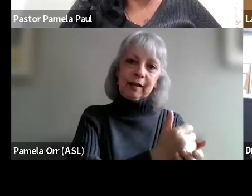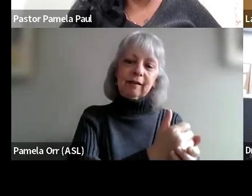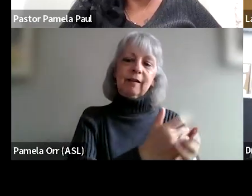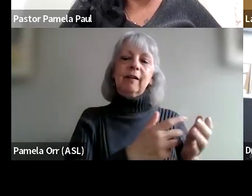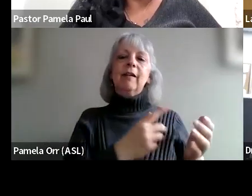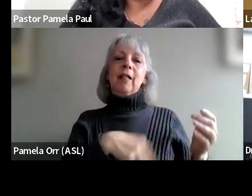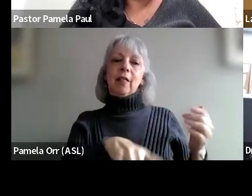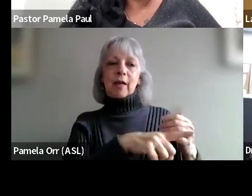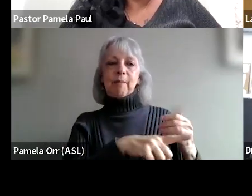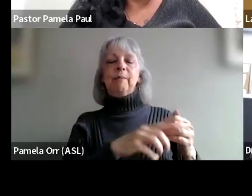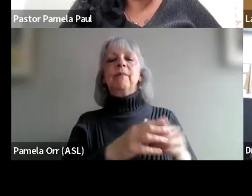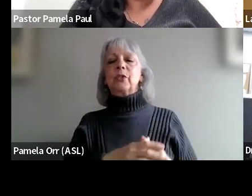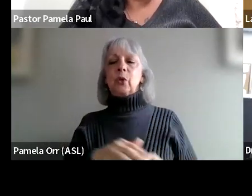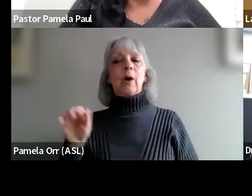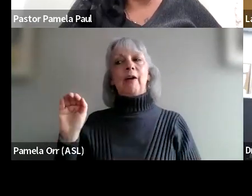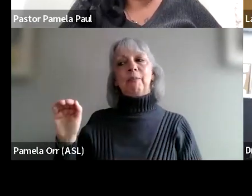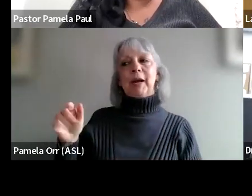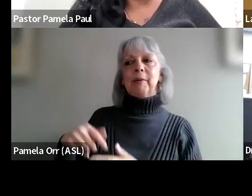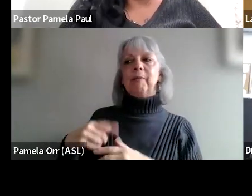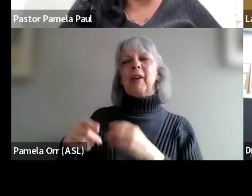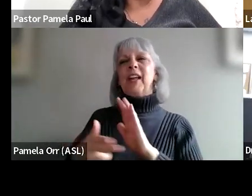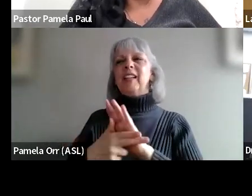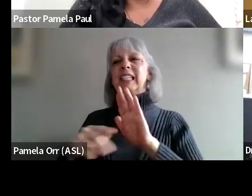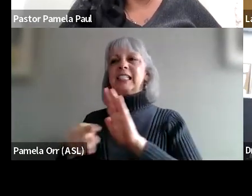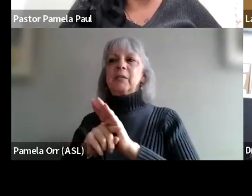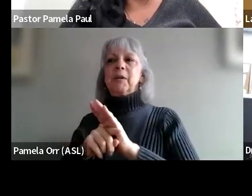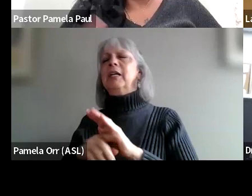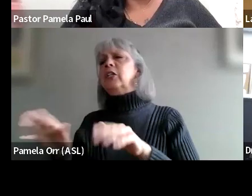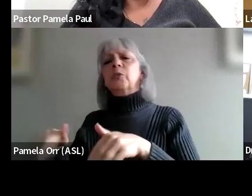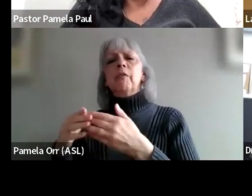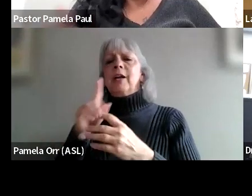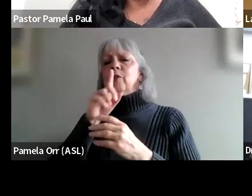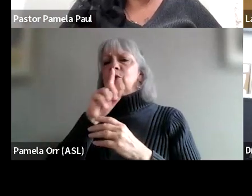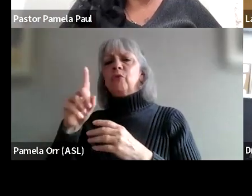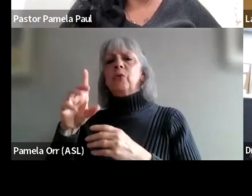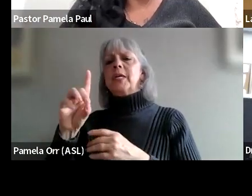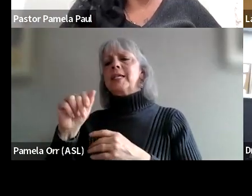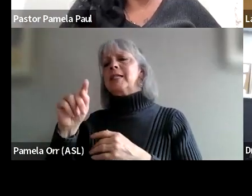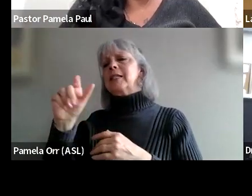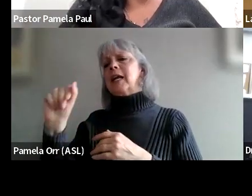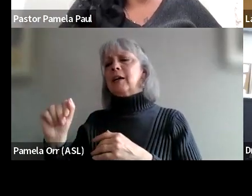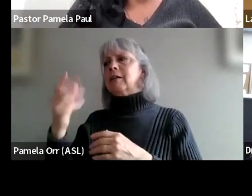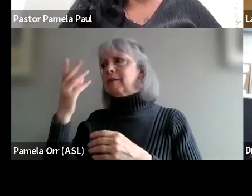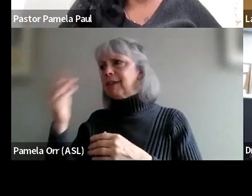Así que les recuerdo eso y el estigma, les doy los datos reales y les hago saber que hay cosas que no son ciertas.